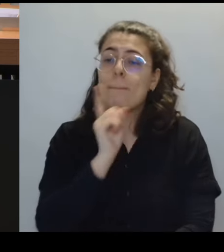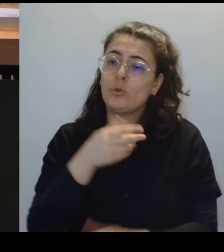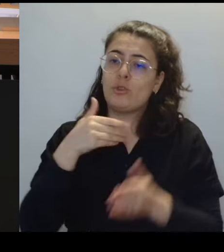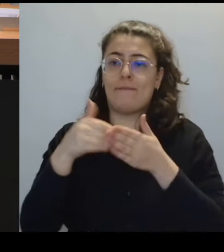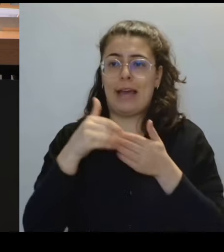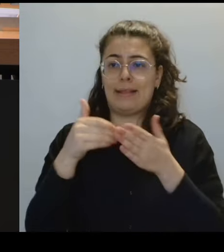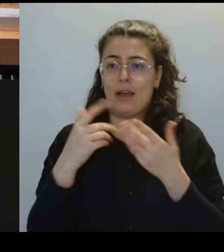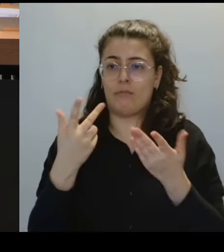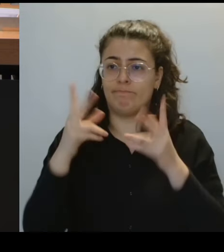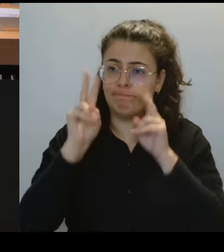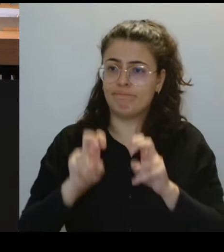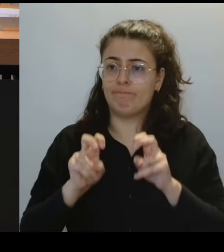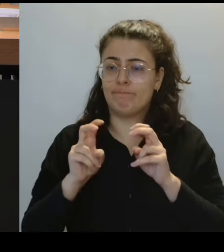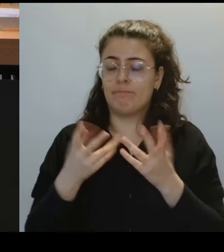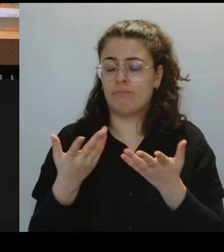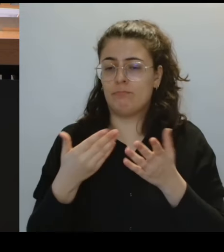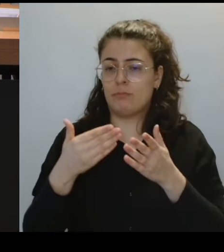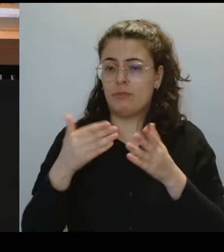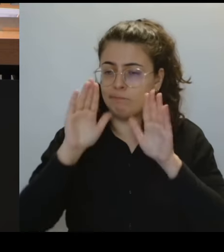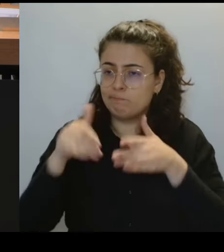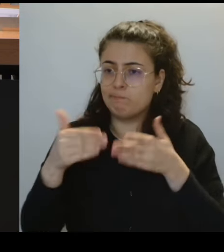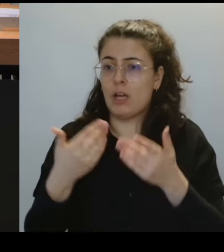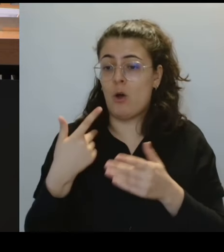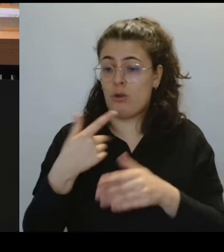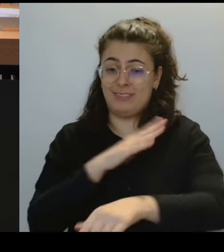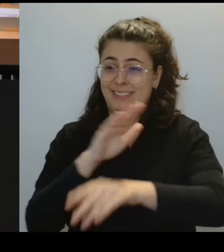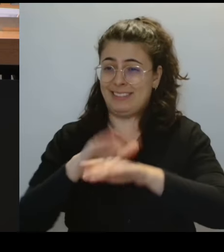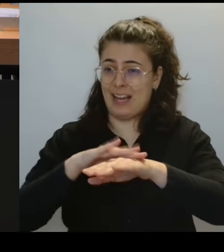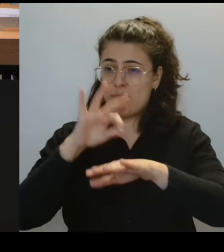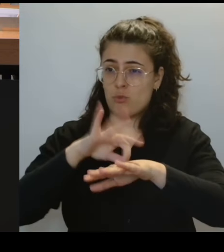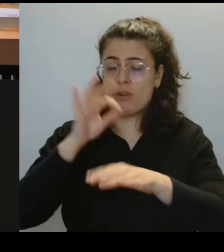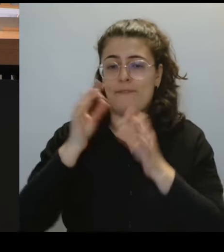Und ohne Vorsorgeuntersuchungen besteht die Gefahr, dass diese Impfungen auf der Strecke bleiben.